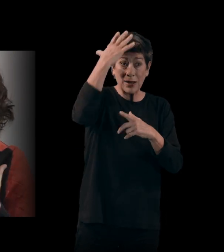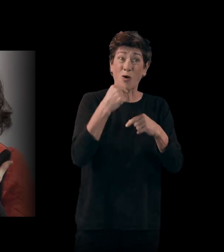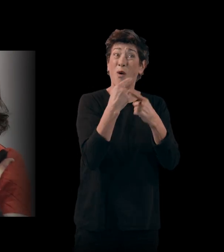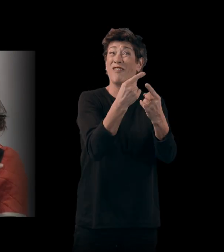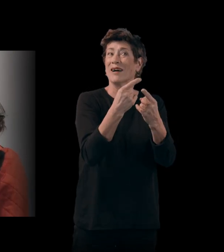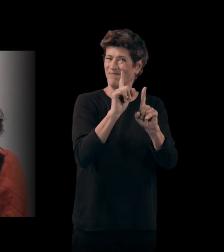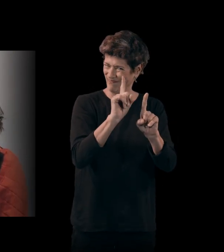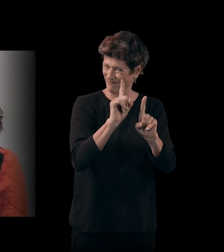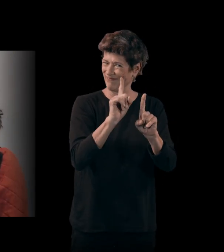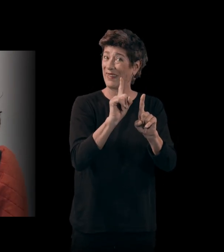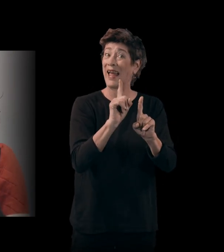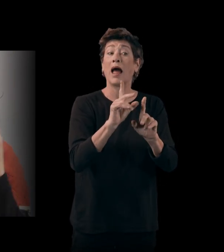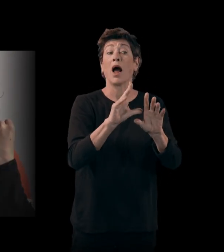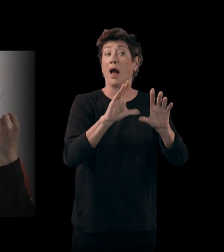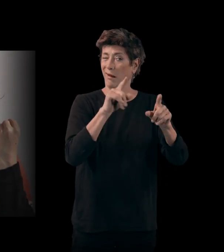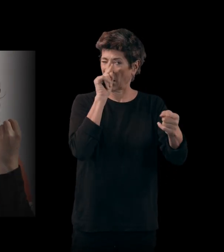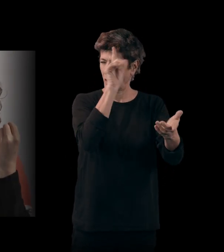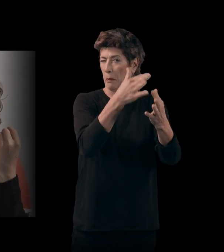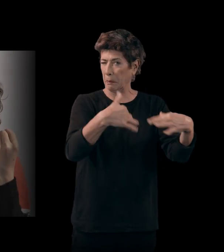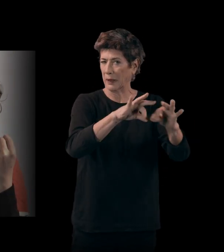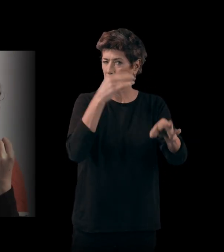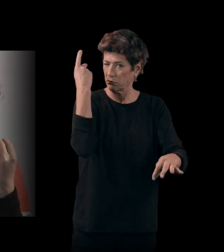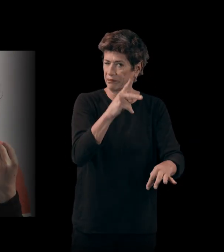Ce n'est pas exactement la même chose, mais il y a un petit air dans l'avion